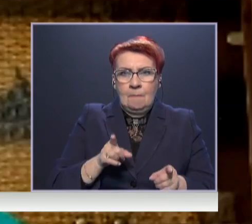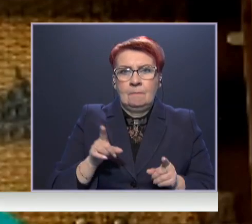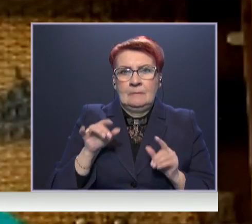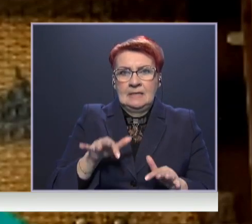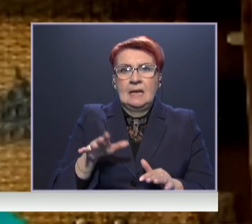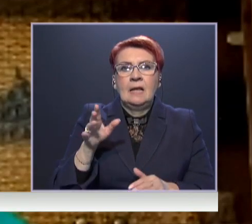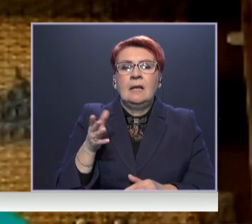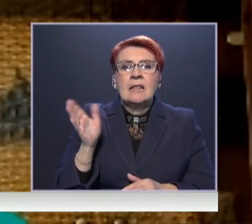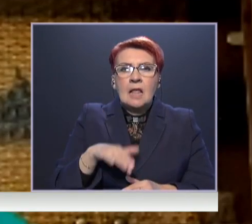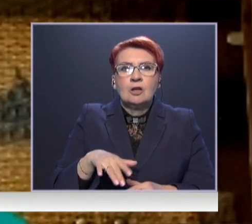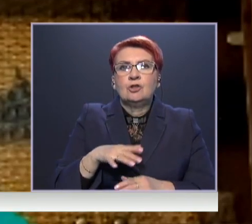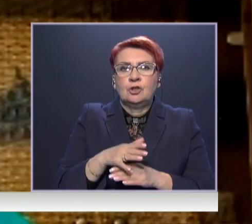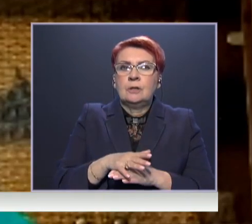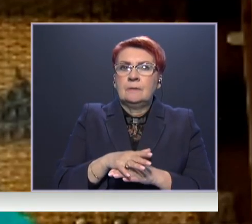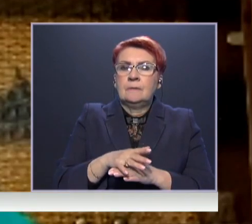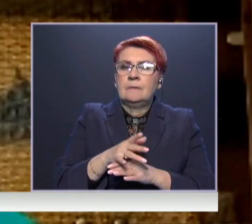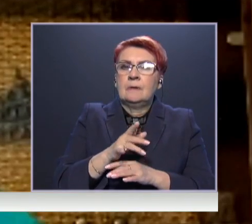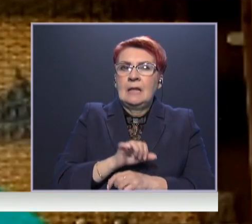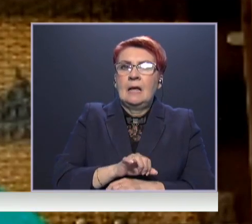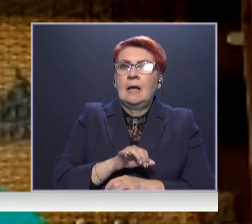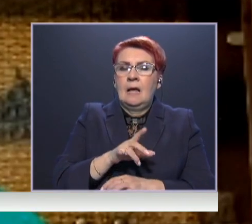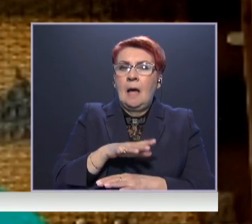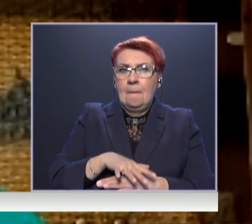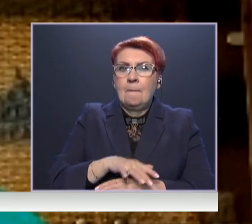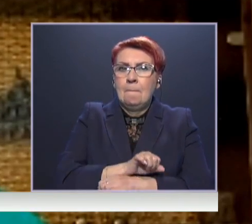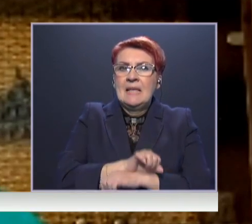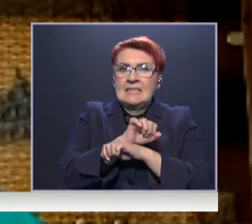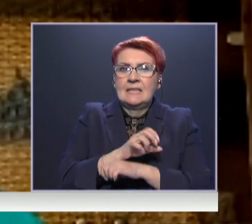к нам приходил